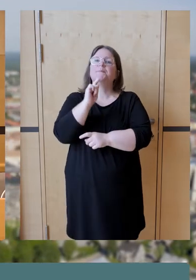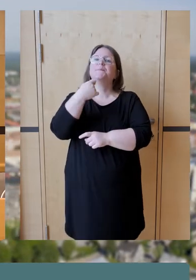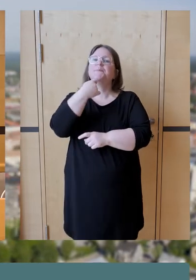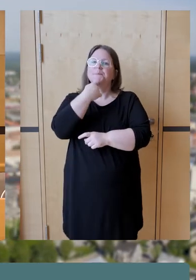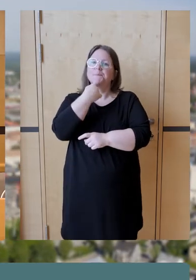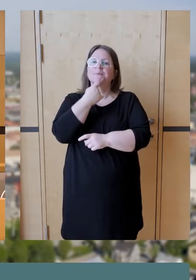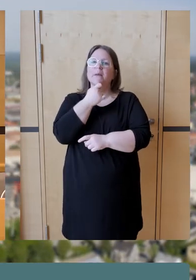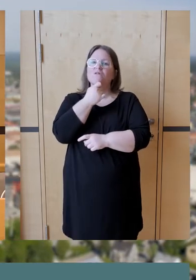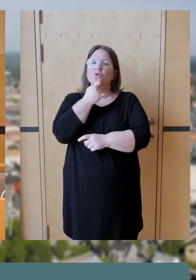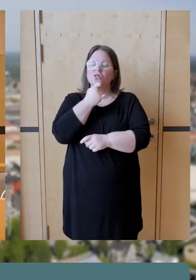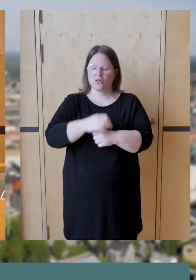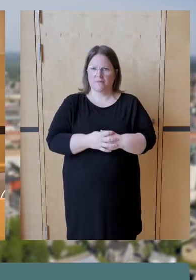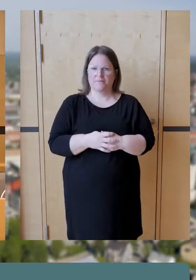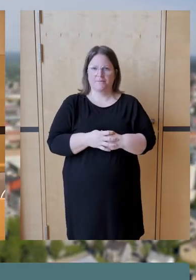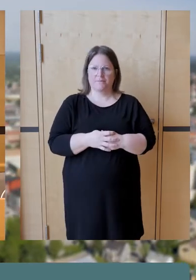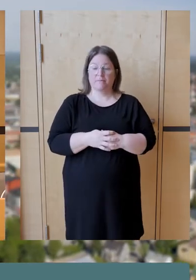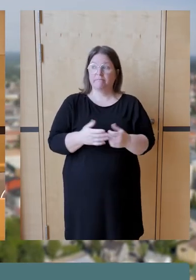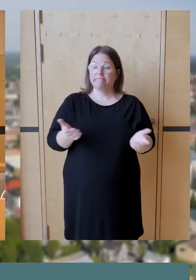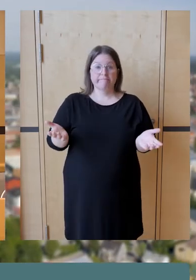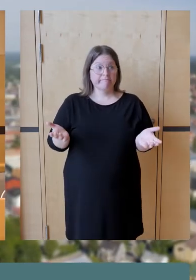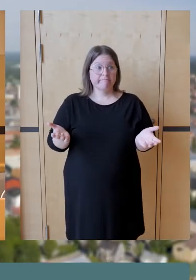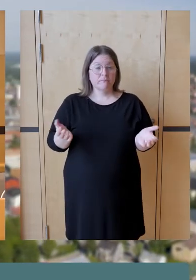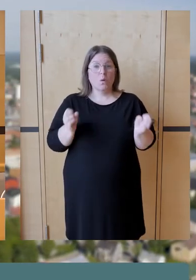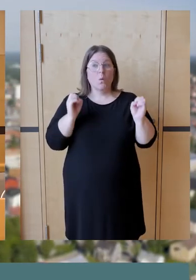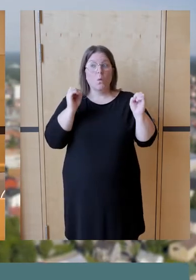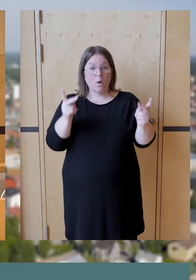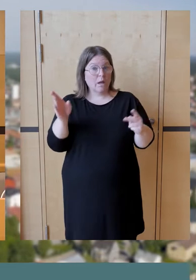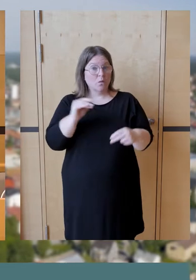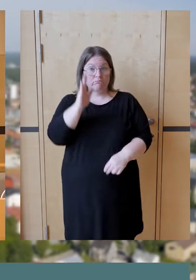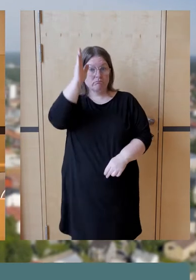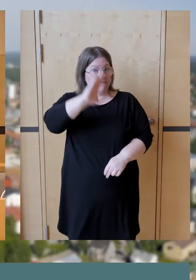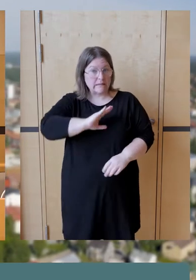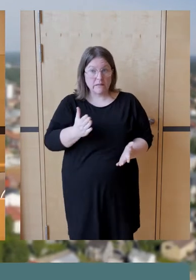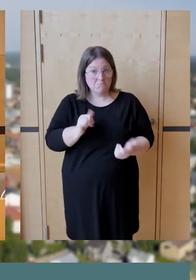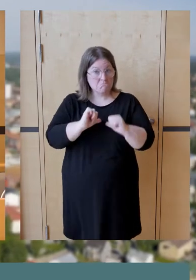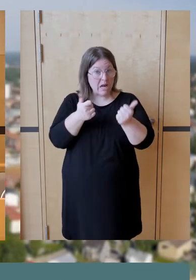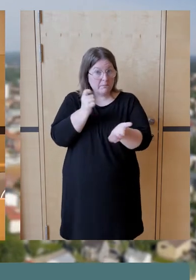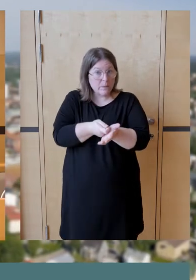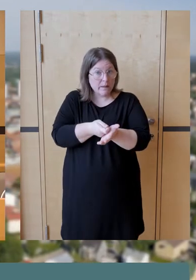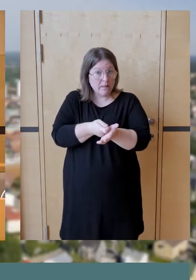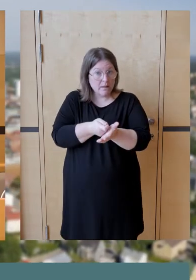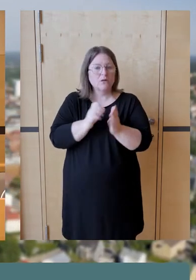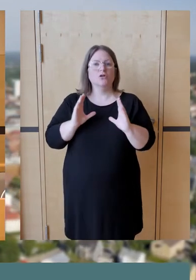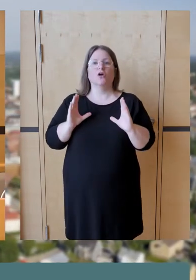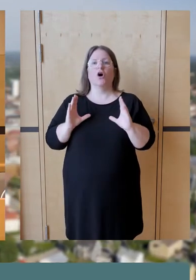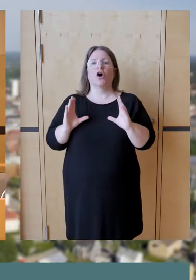Då återigen de har ingen har anmält sig under återigen att vilja gå till slut Var är jag